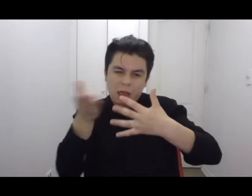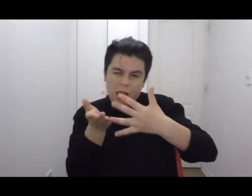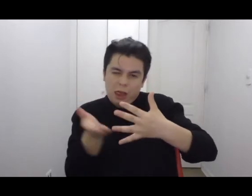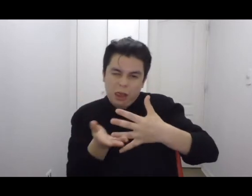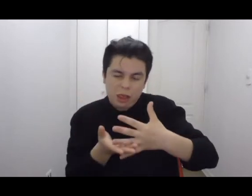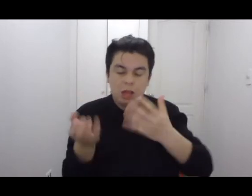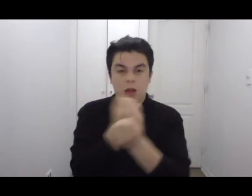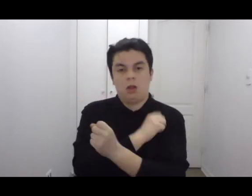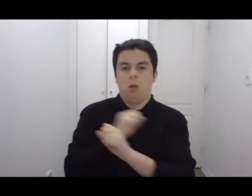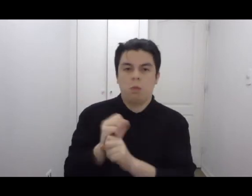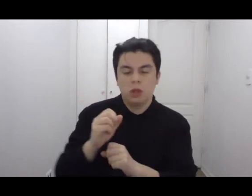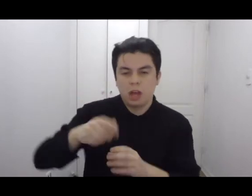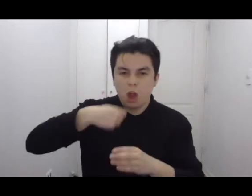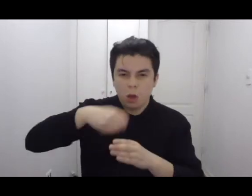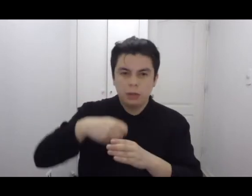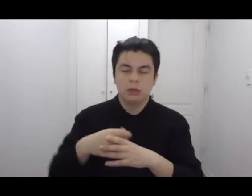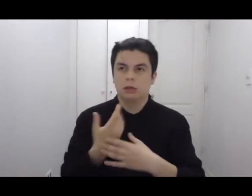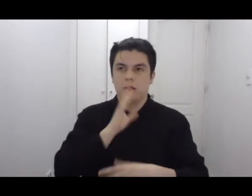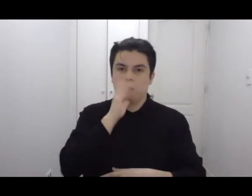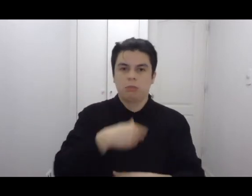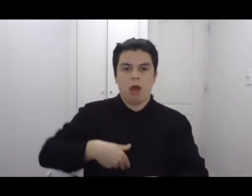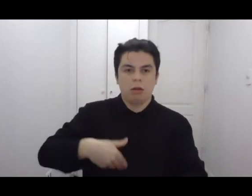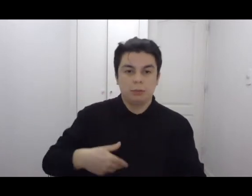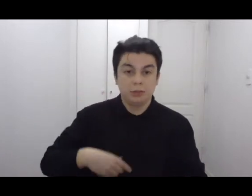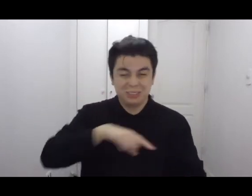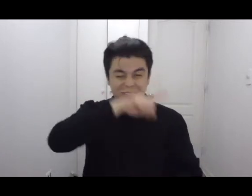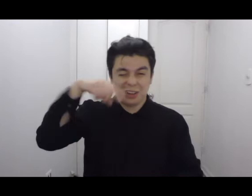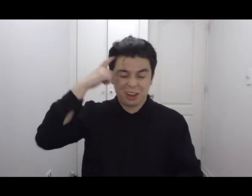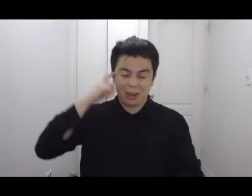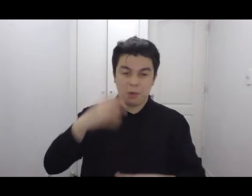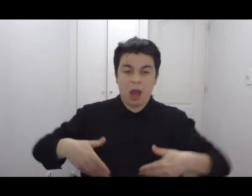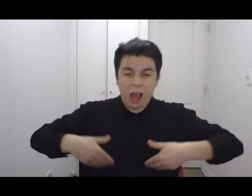porque no me da hambre etcétera entonces fantástico si uno cree que va a pasar hambre